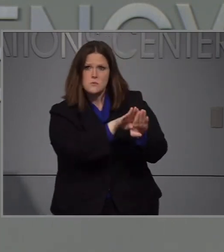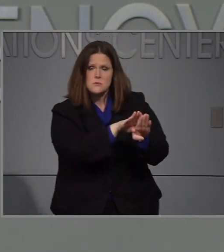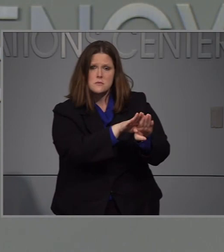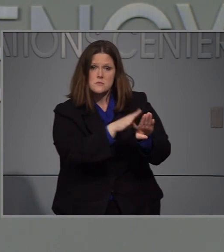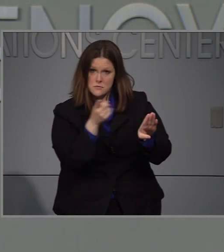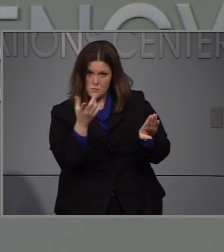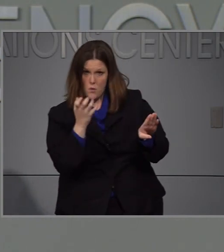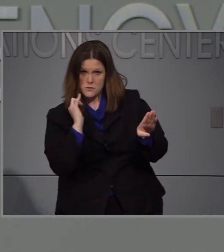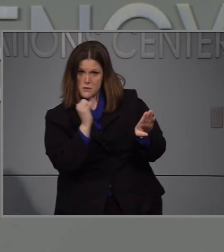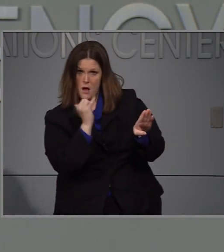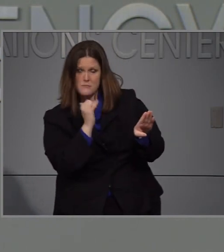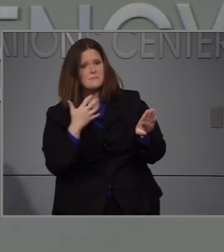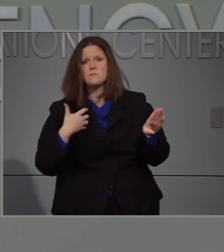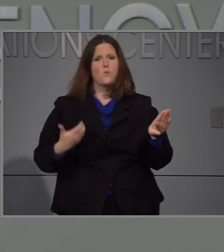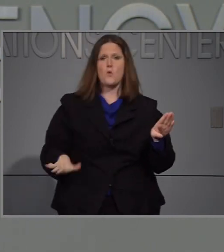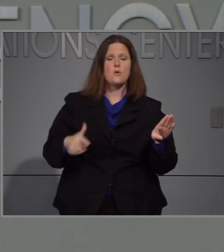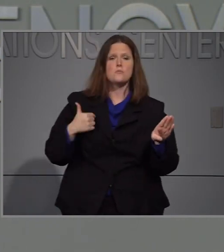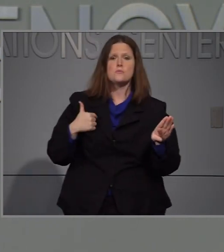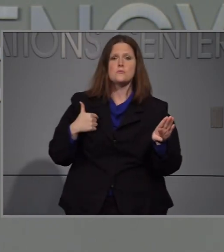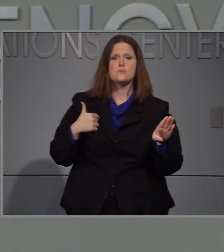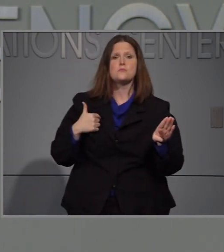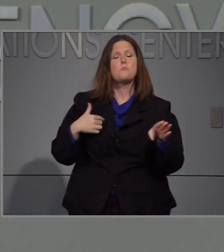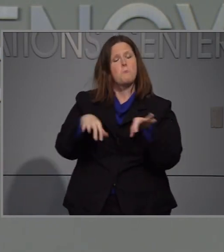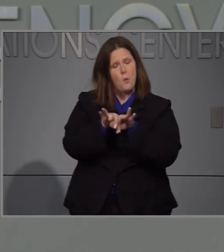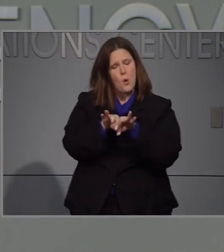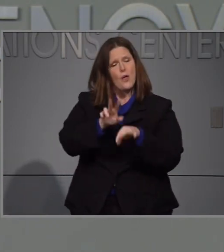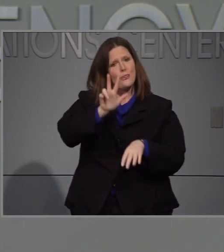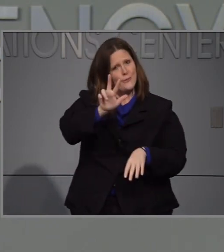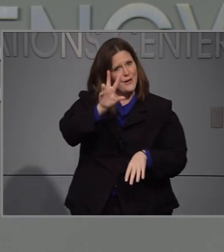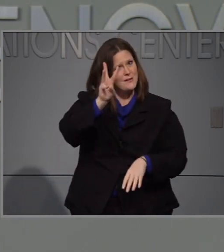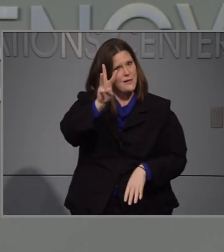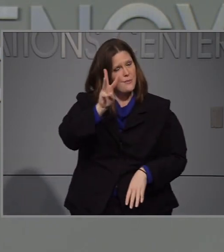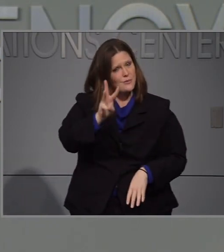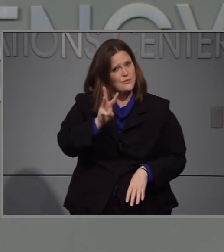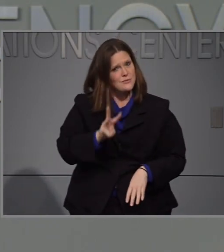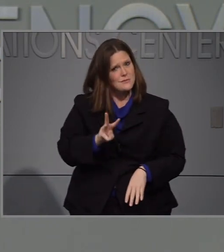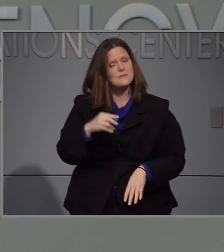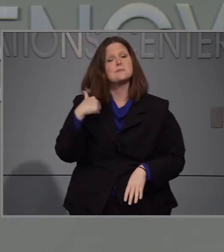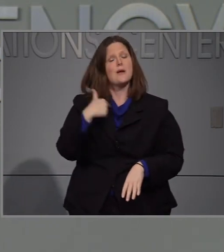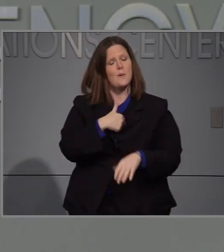abrir si nosotros no queremos estar en Ice casa siente que enfoque monos en las cosas que